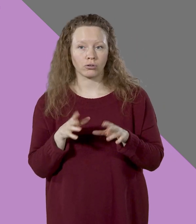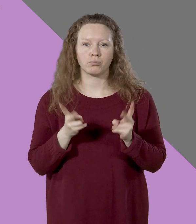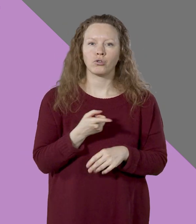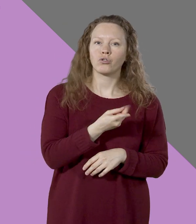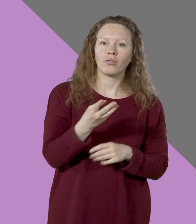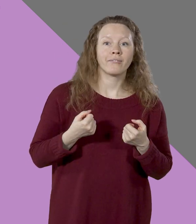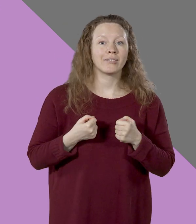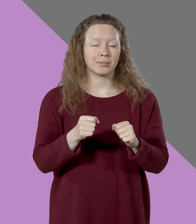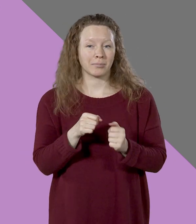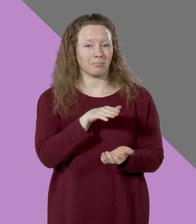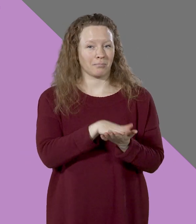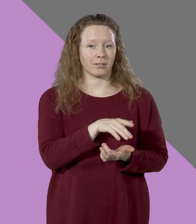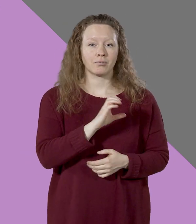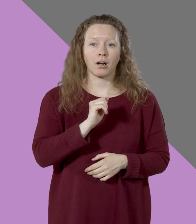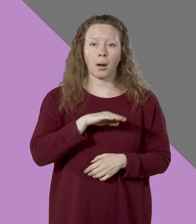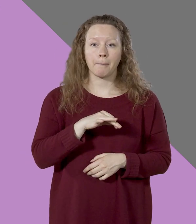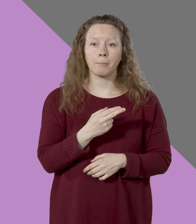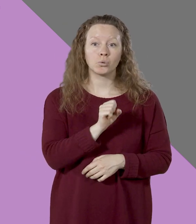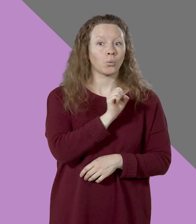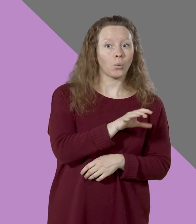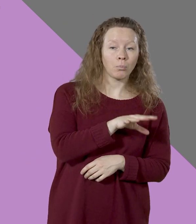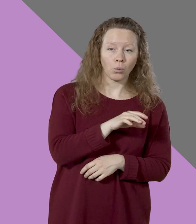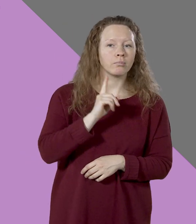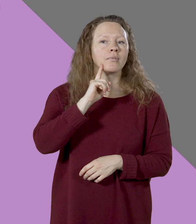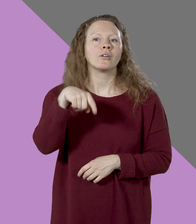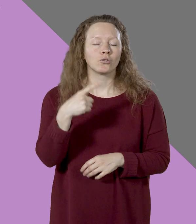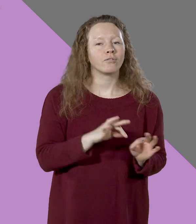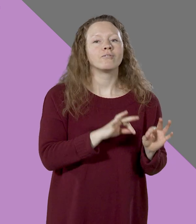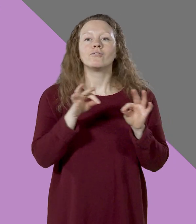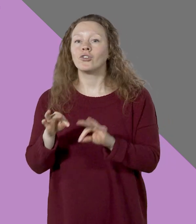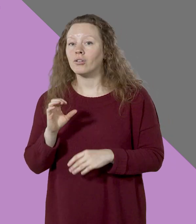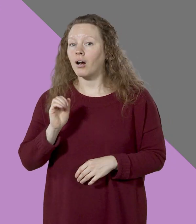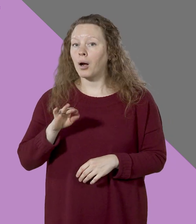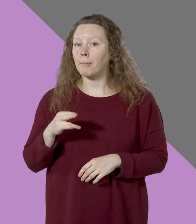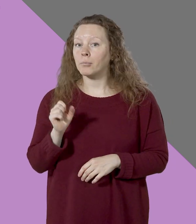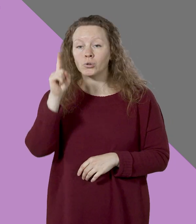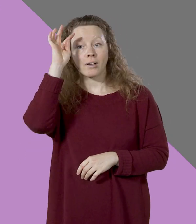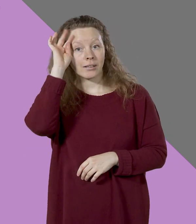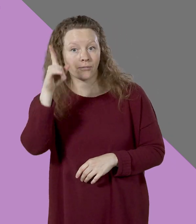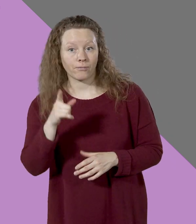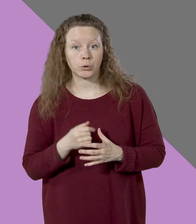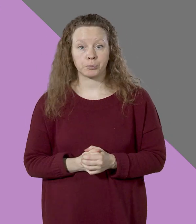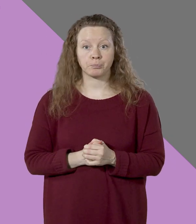och övrig verksamhet på campuset i Åbo kommer att flyttas till campuset - i Helsingfors under nästa år.